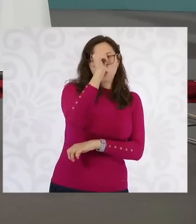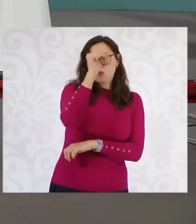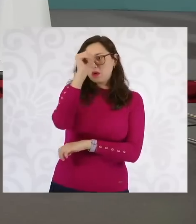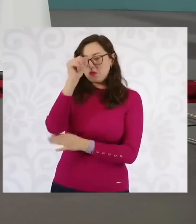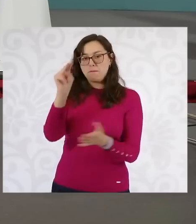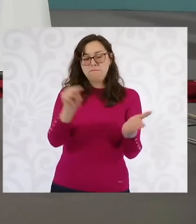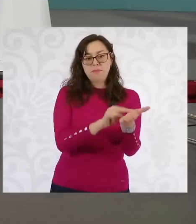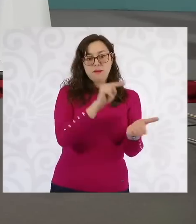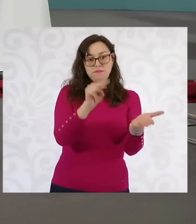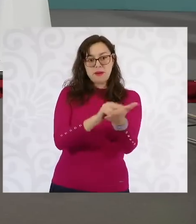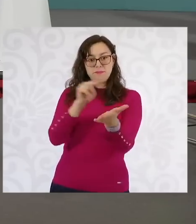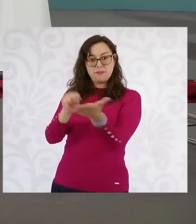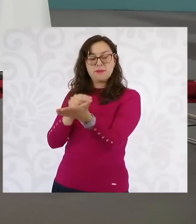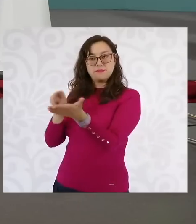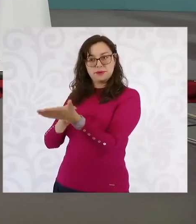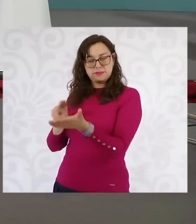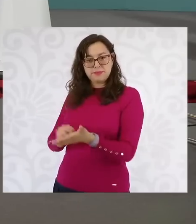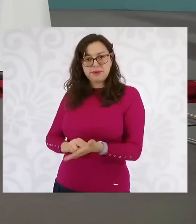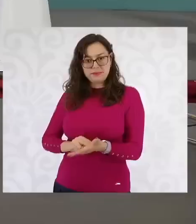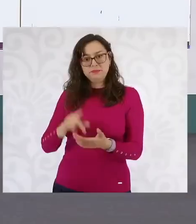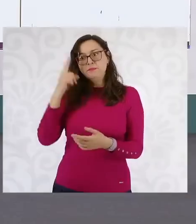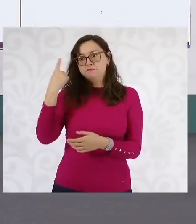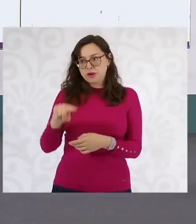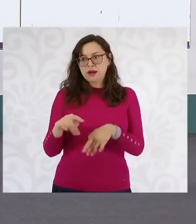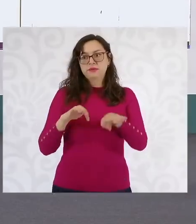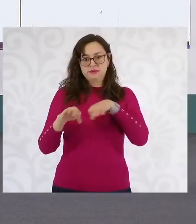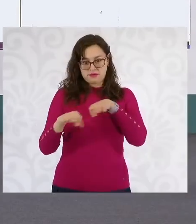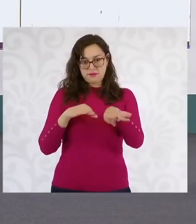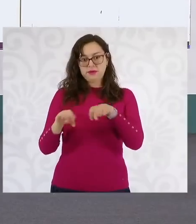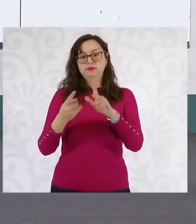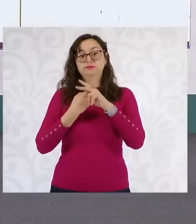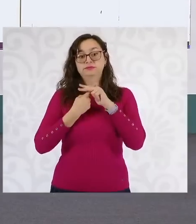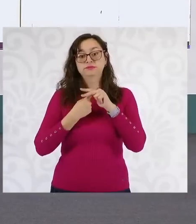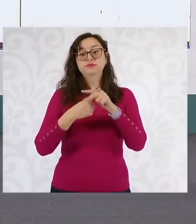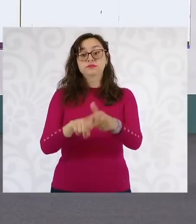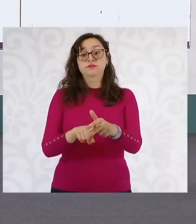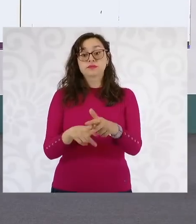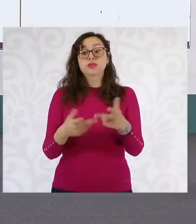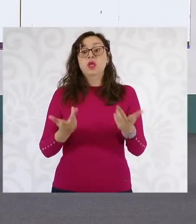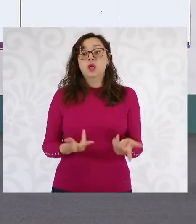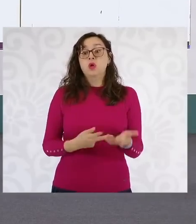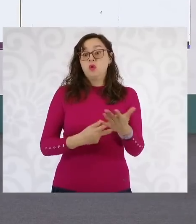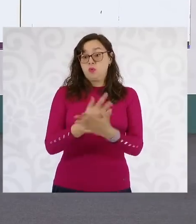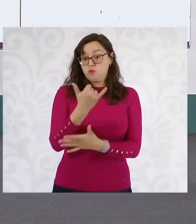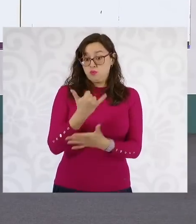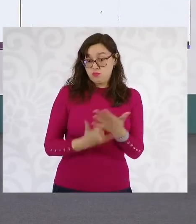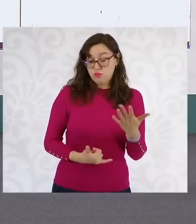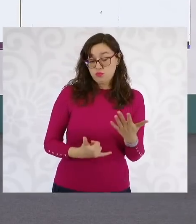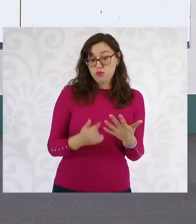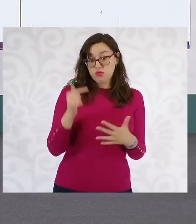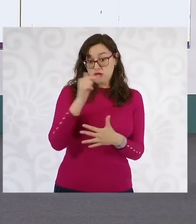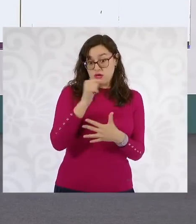un poco más y eh En relación a los proyectos de cada uno de estos conjuntos de vivienda